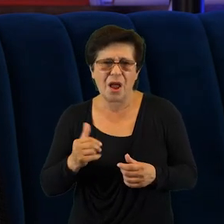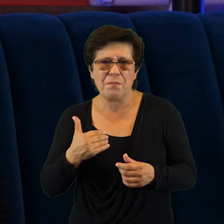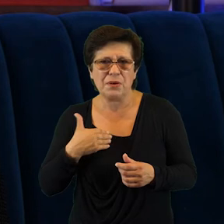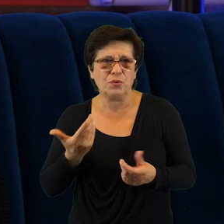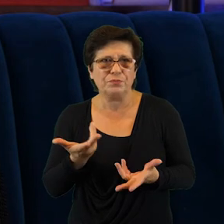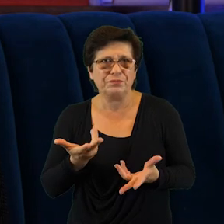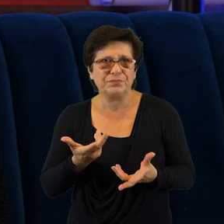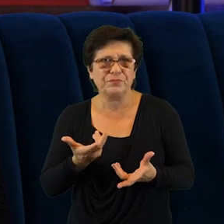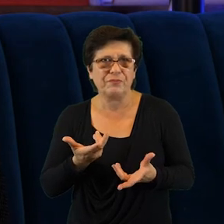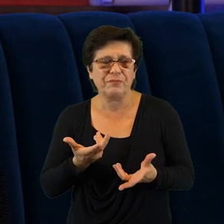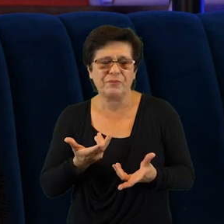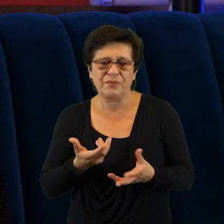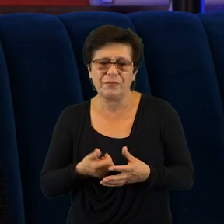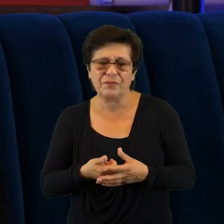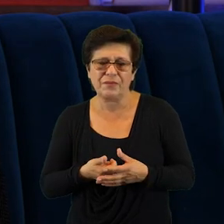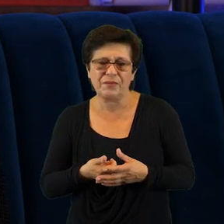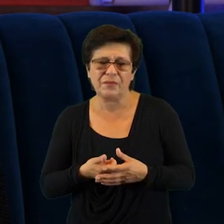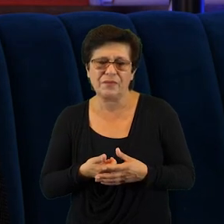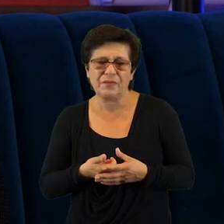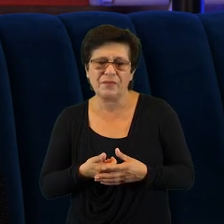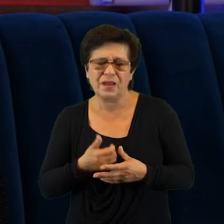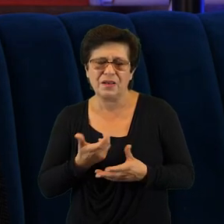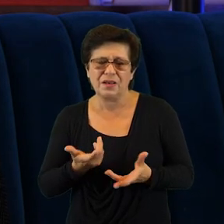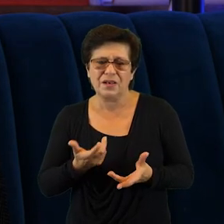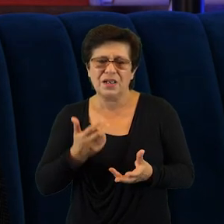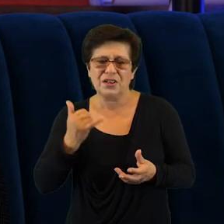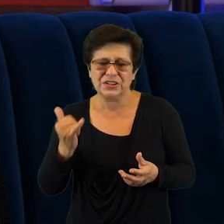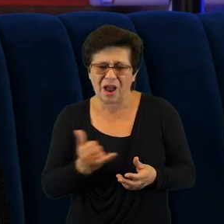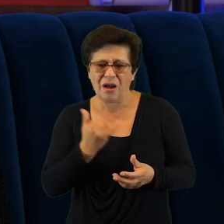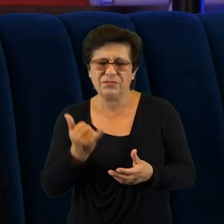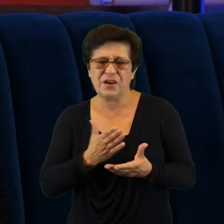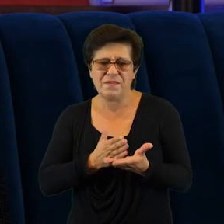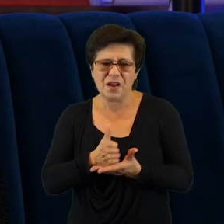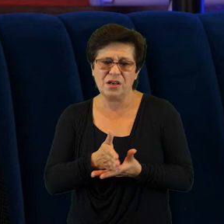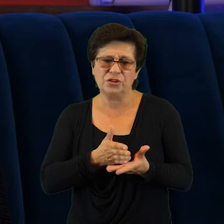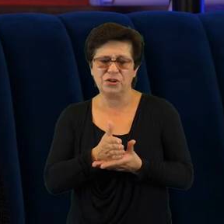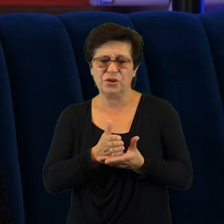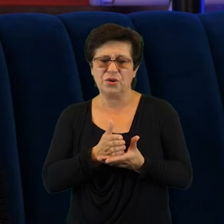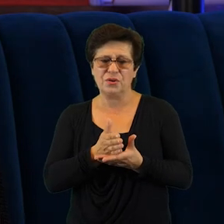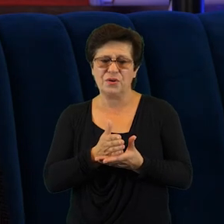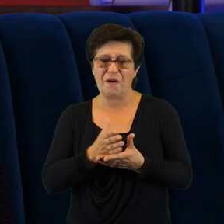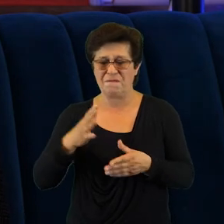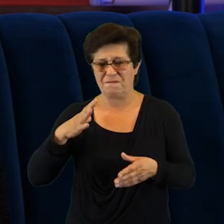To znaczy, zawsze wierzył w wartości.